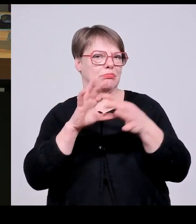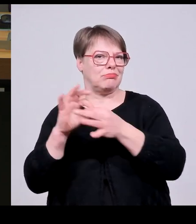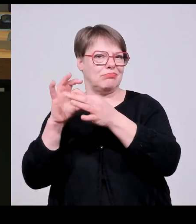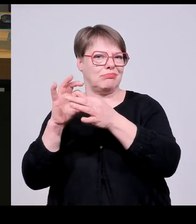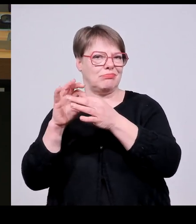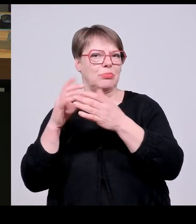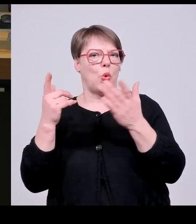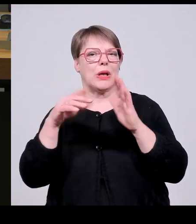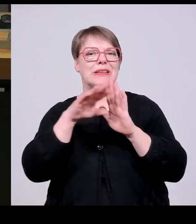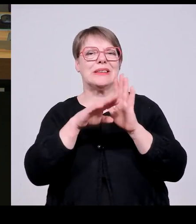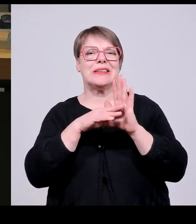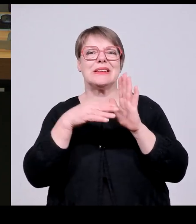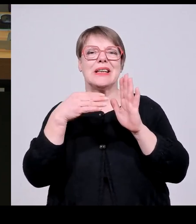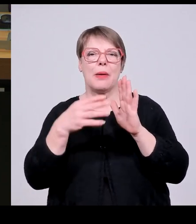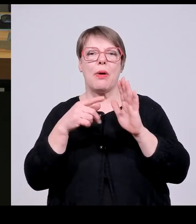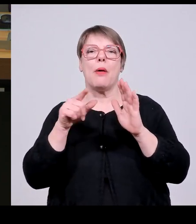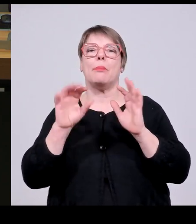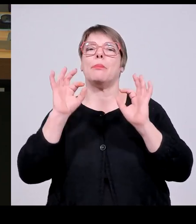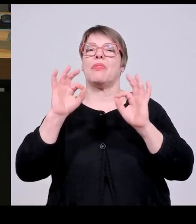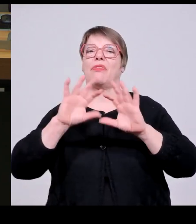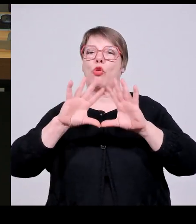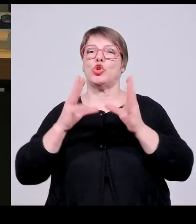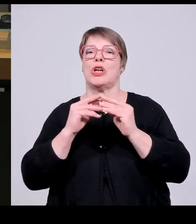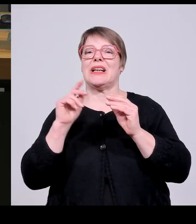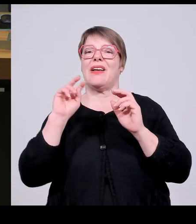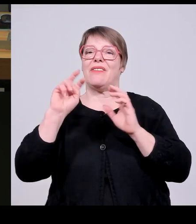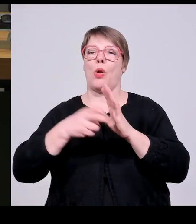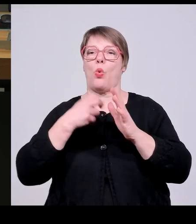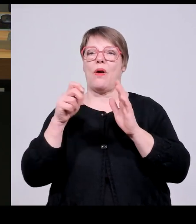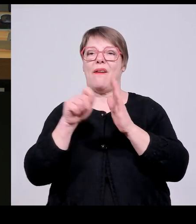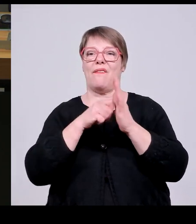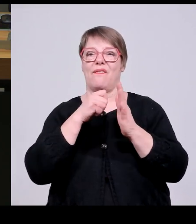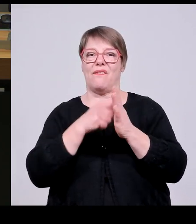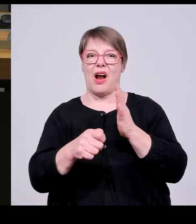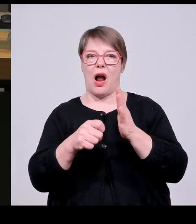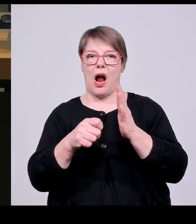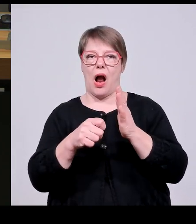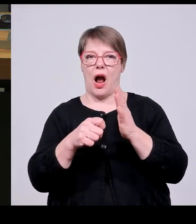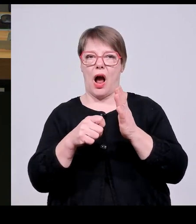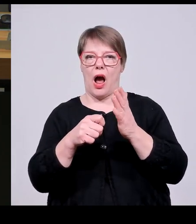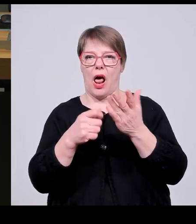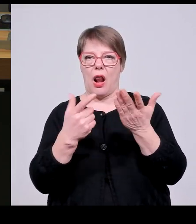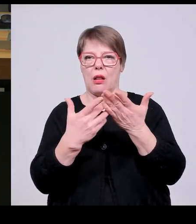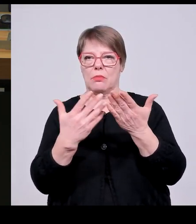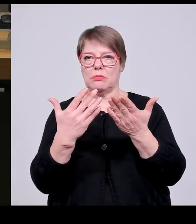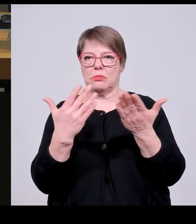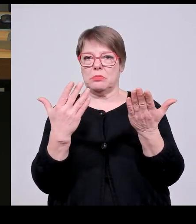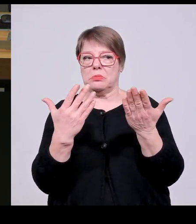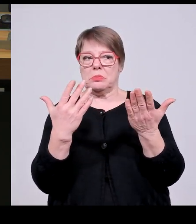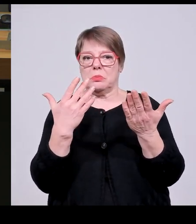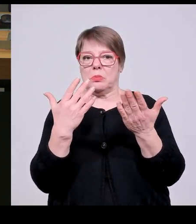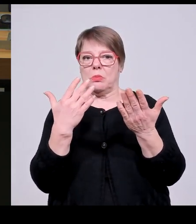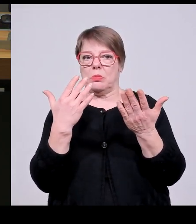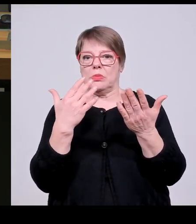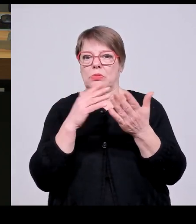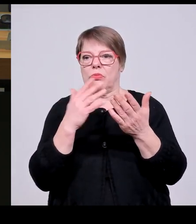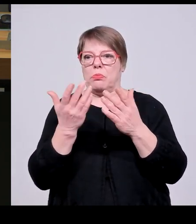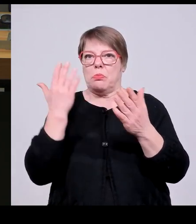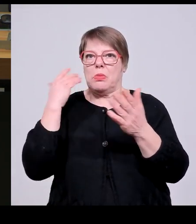Umstand umgehen, dass, obwohl die Legislaturperiode endet, wir es mit Bezirksamtsmitgliedern zu tun haben, die Ernennungsurkunden für einen